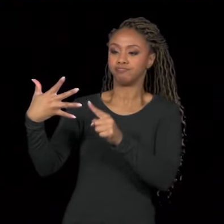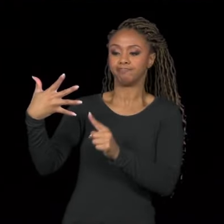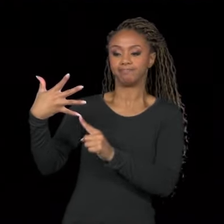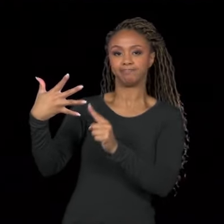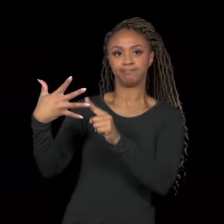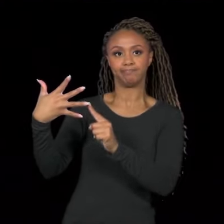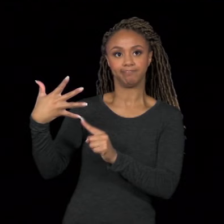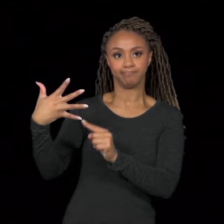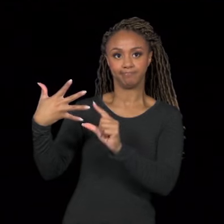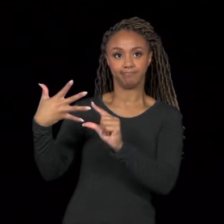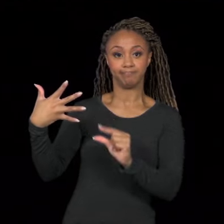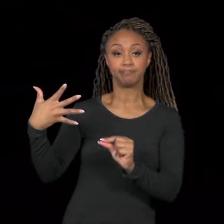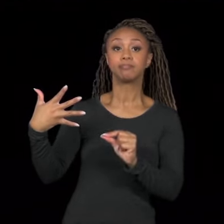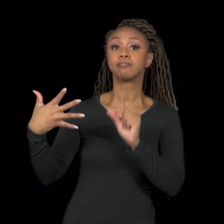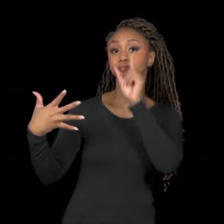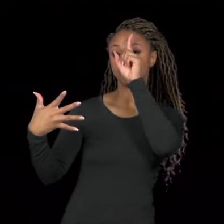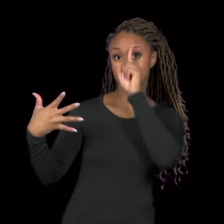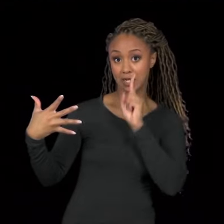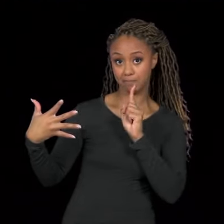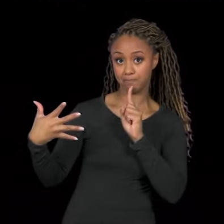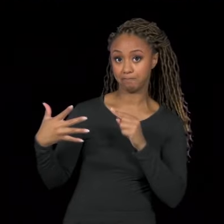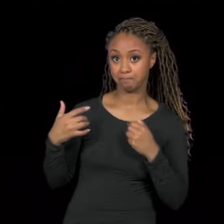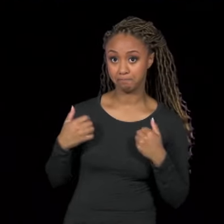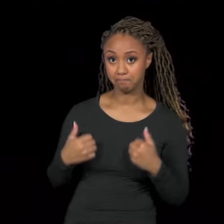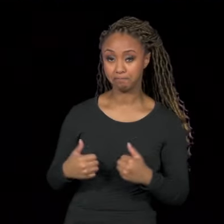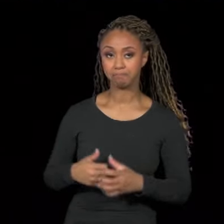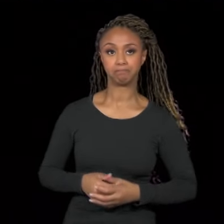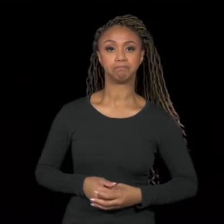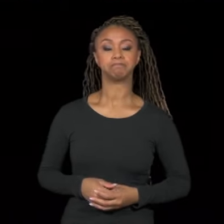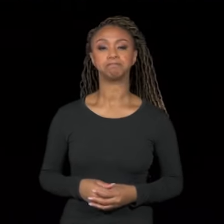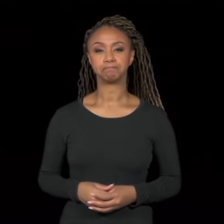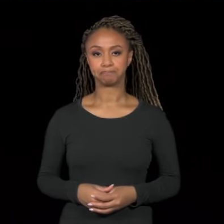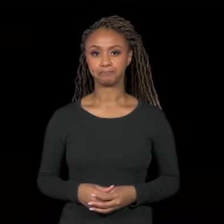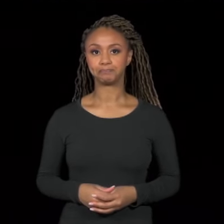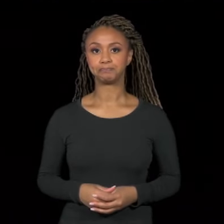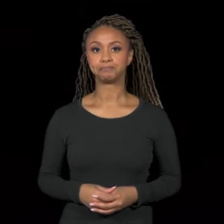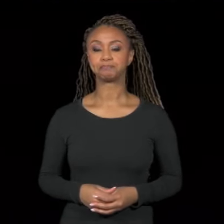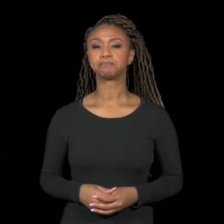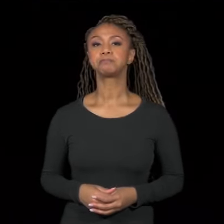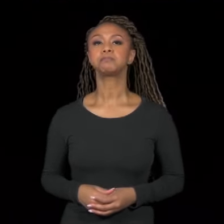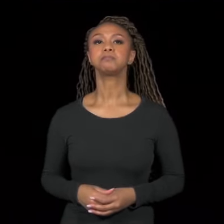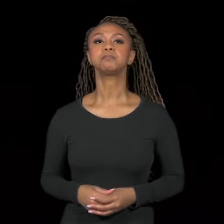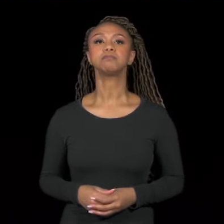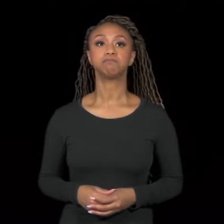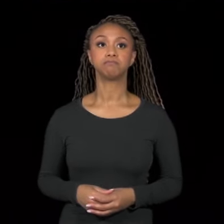CARDINALIDADES. NO MODELO DE ENTIDADES-RELACIONAMENTO,